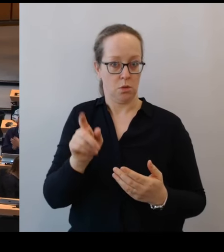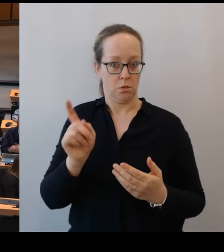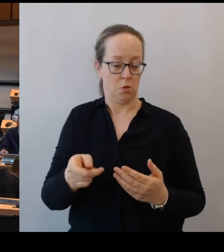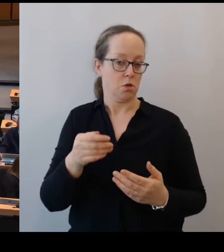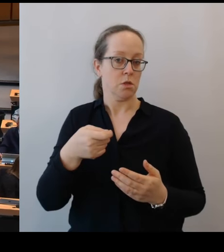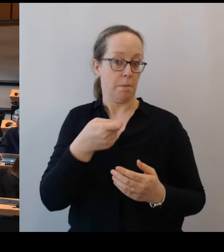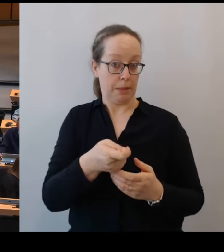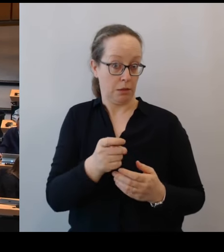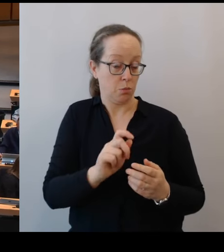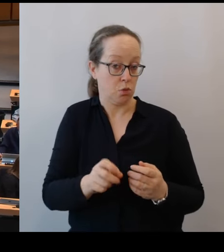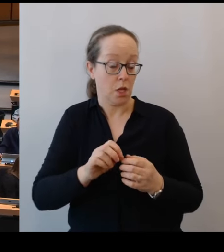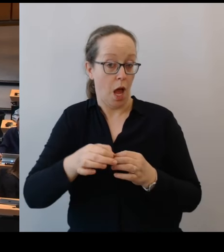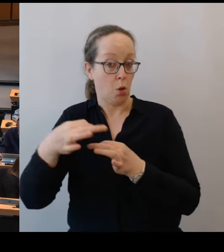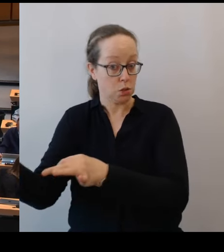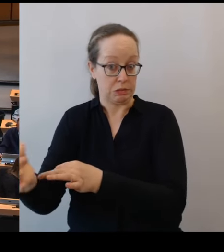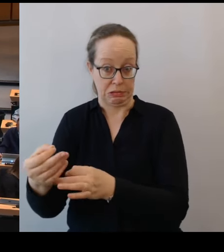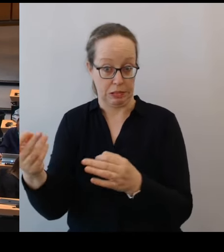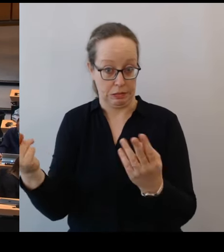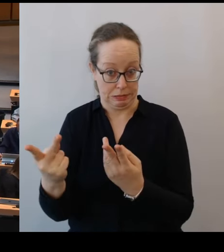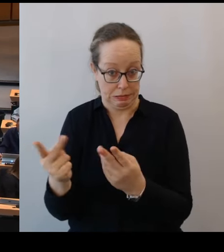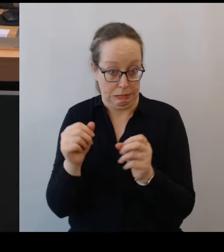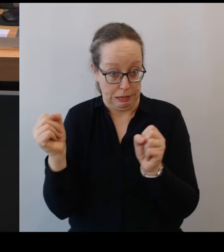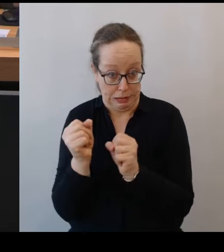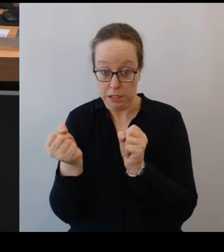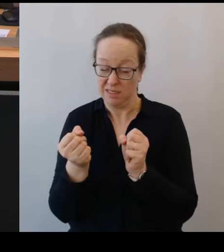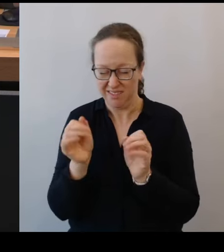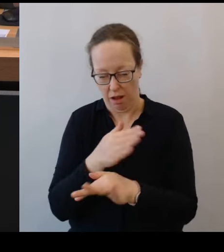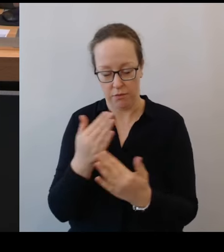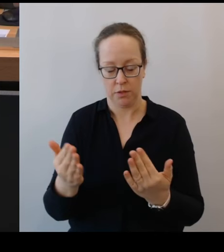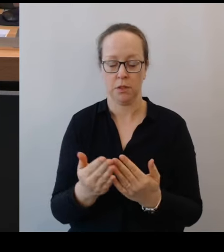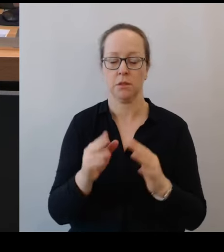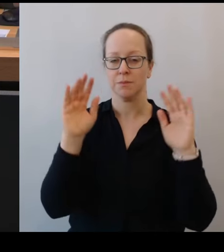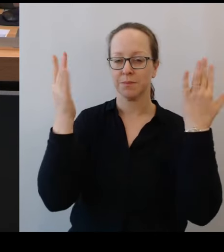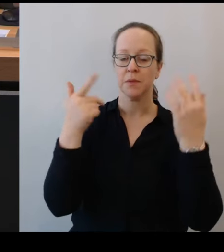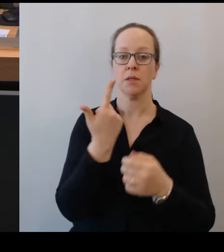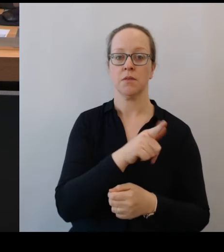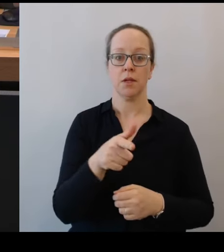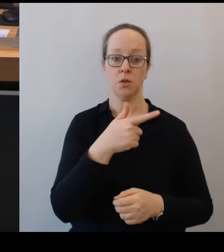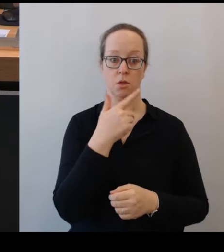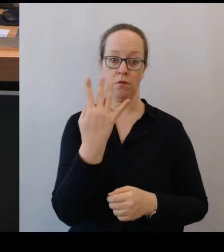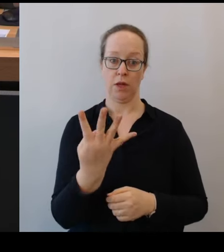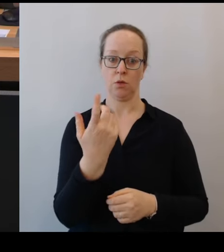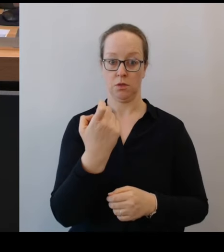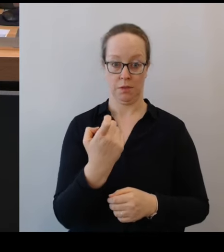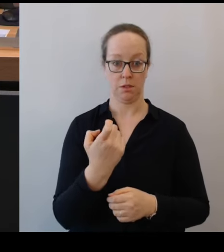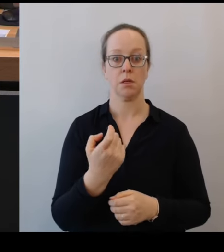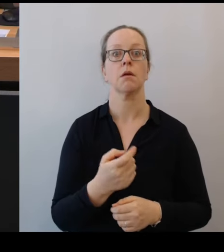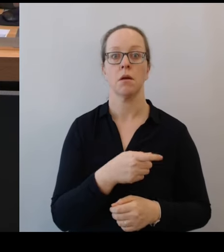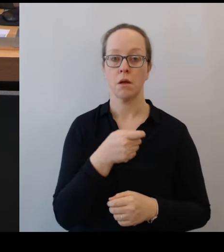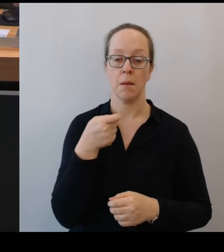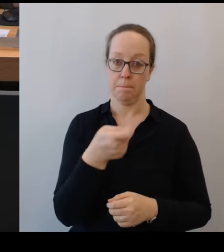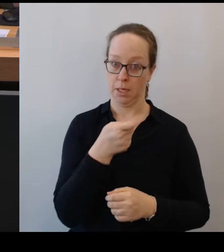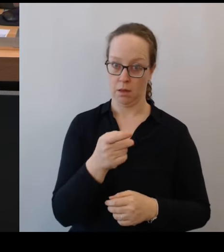2024 wird kein gutes Jahr für Mieterinnen und Mieter, da sind sich Experten einig. Da sind sich Analyseportale einig.